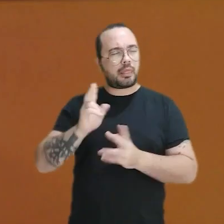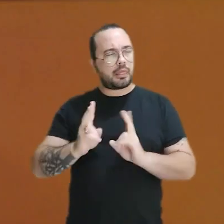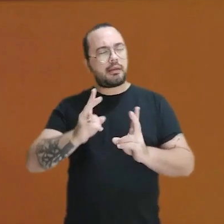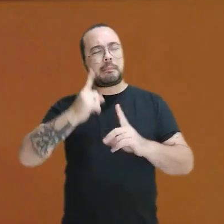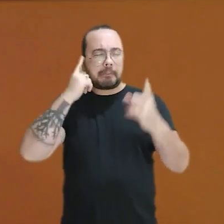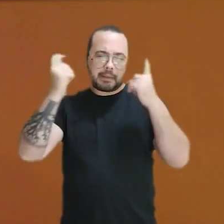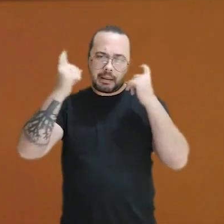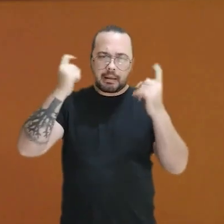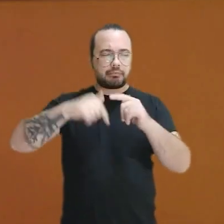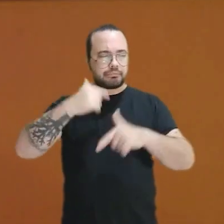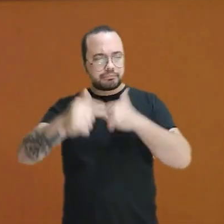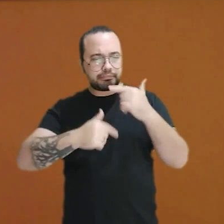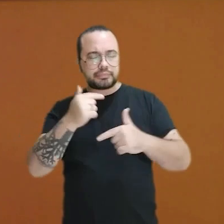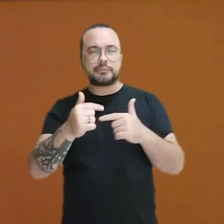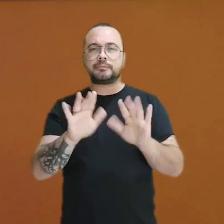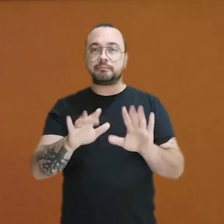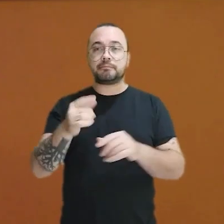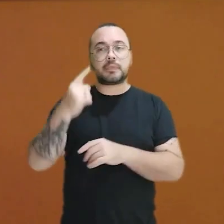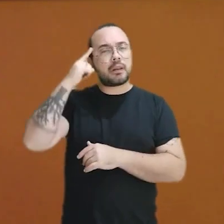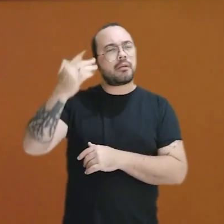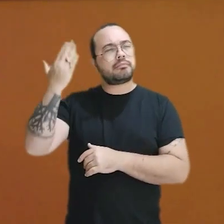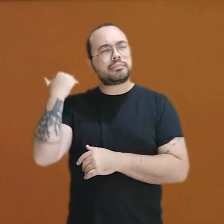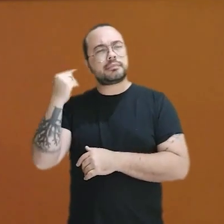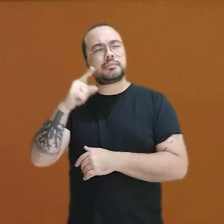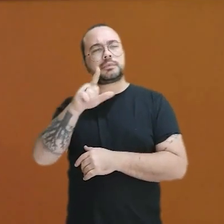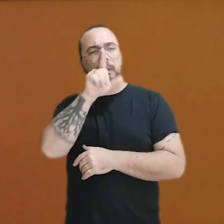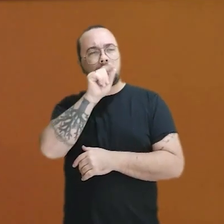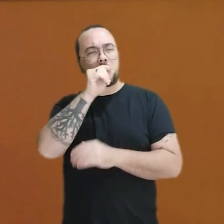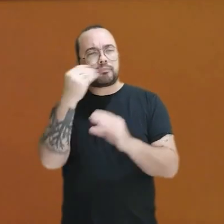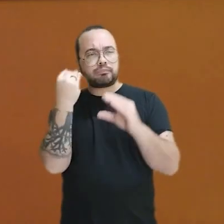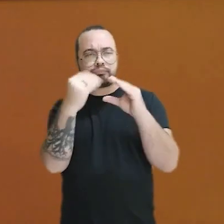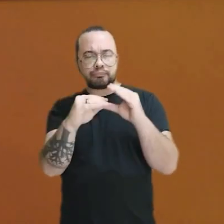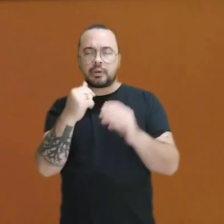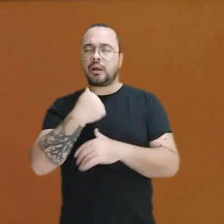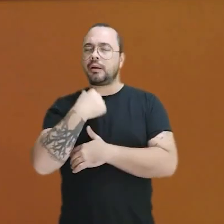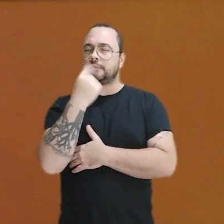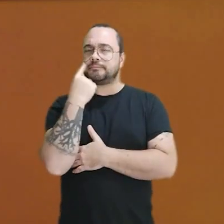e fazendo coisas acontecerem. E, esses dias, você publicou um negócio no twitter que me pegou muito assim. Eu fico...